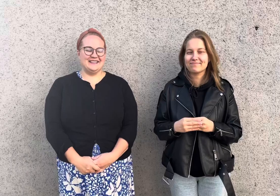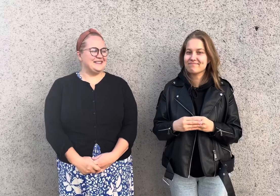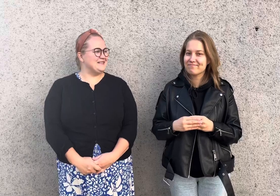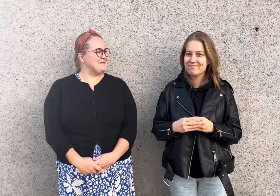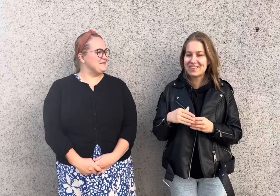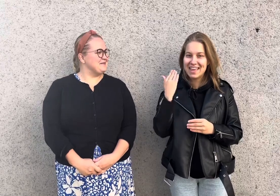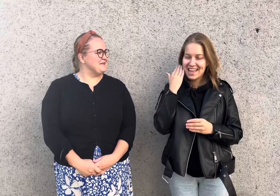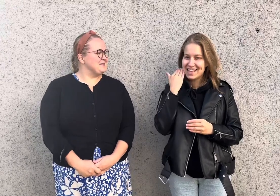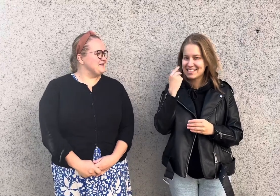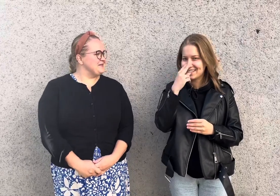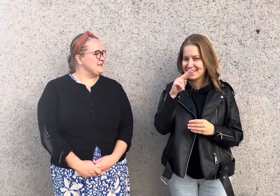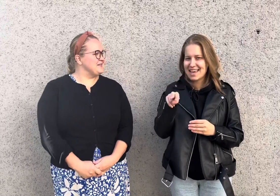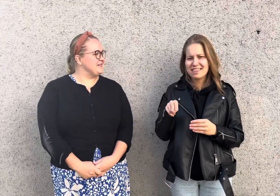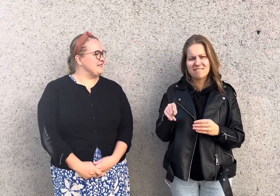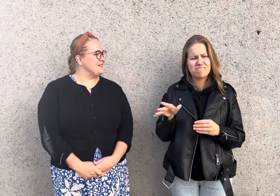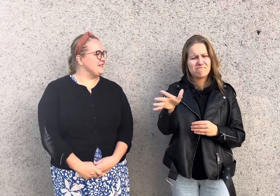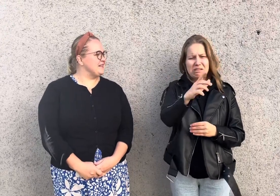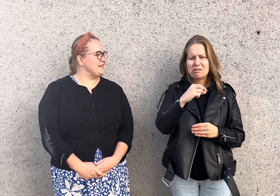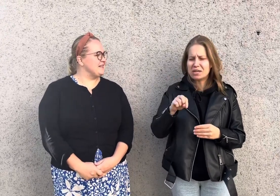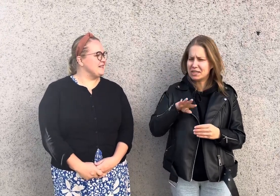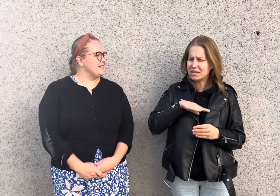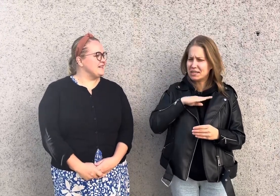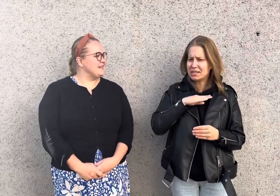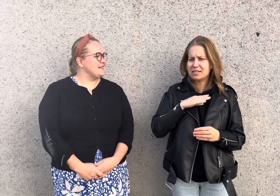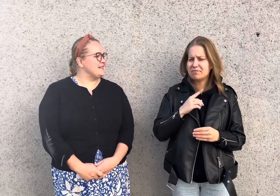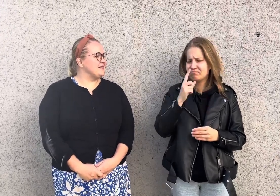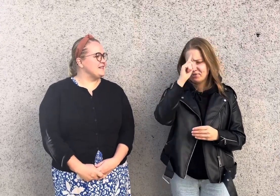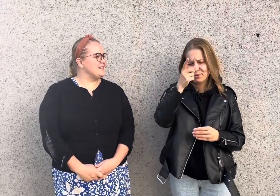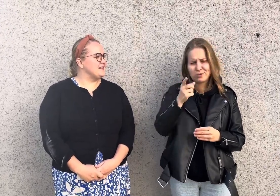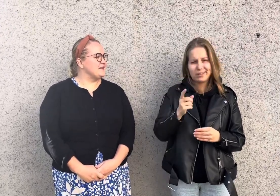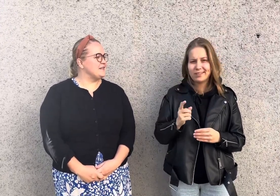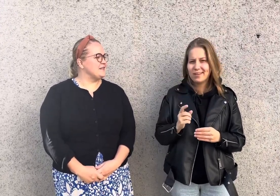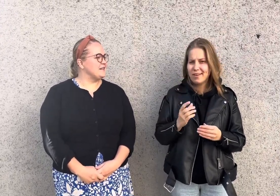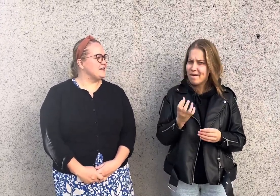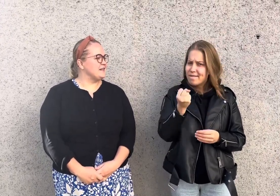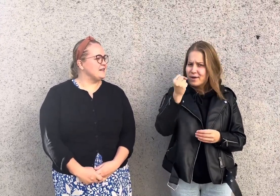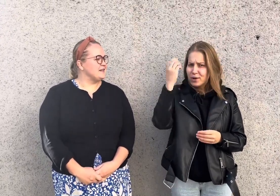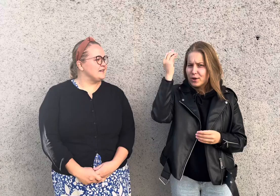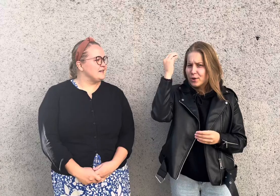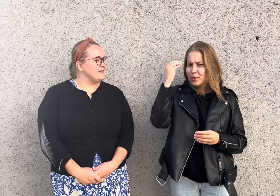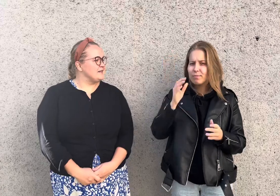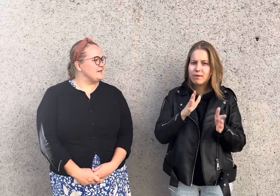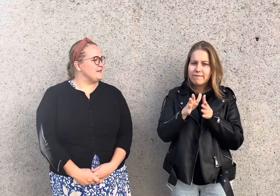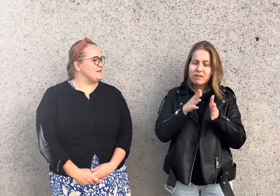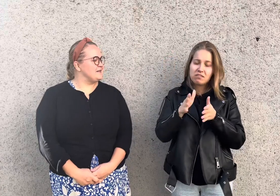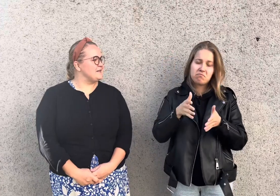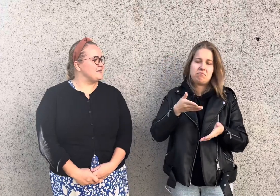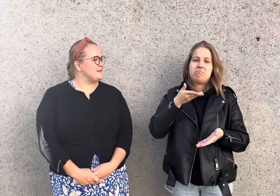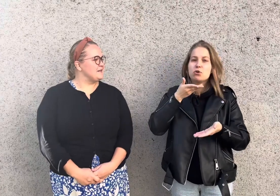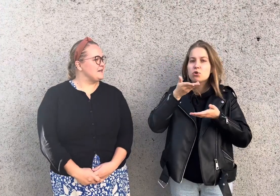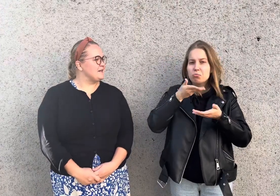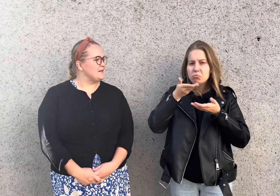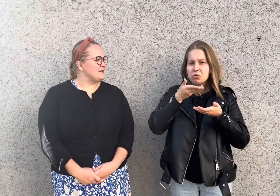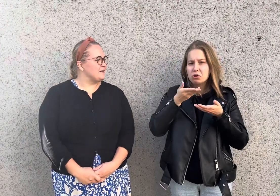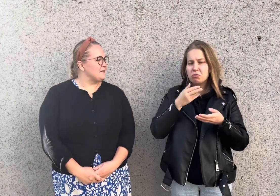Äsken näitte, että kaiken ikäiset osaavat ja voivat oppia viittomaan ja kommunikoimaan -